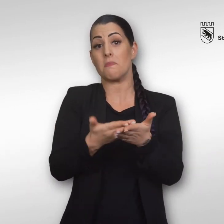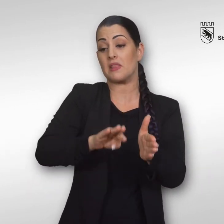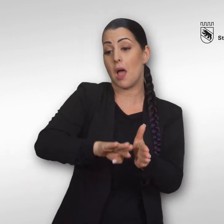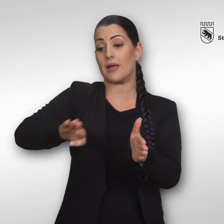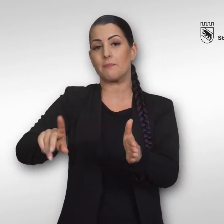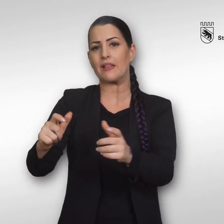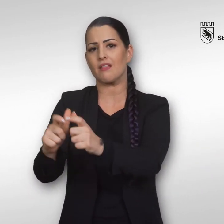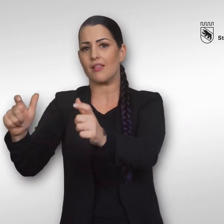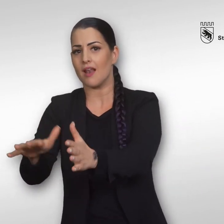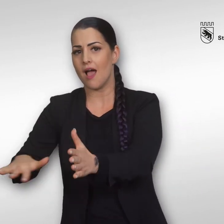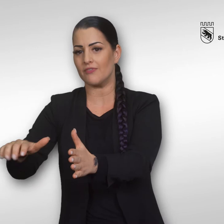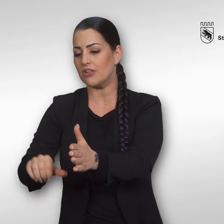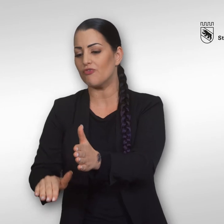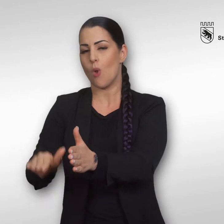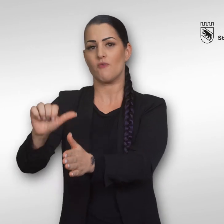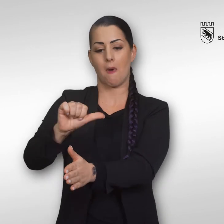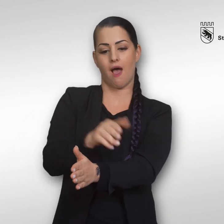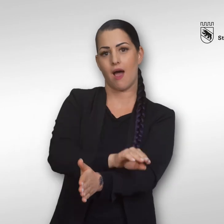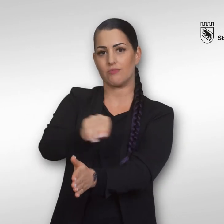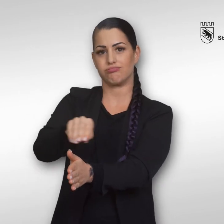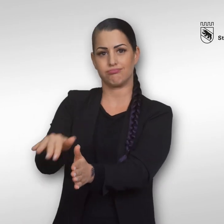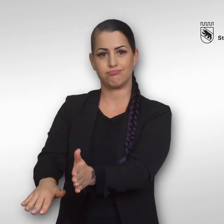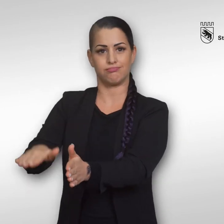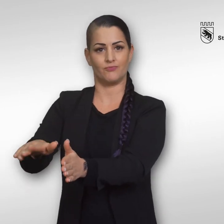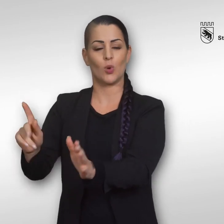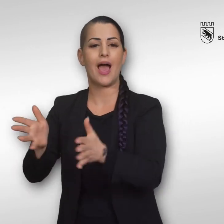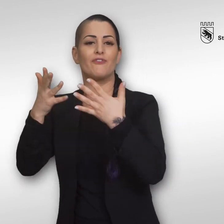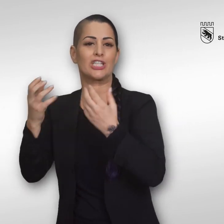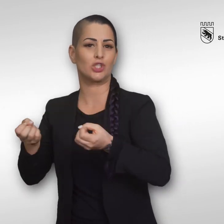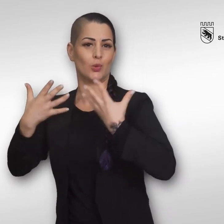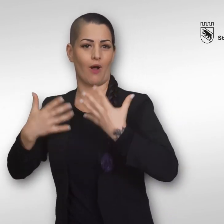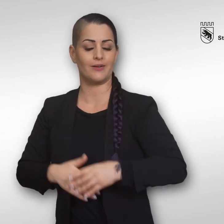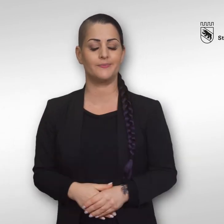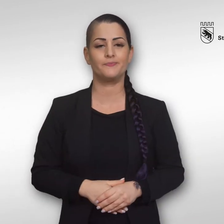oder bieten in abgetrennten, mit Aarewasser befüllten Anlagen eine kühle Erfrischung.